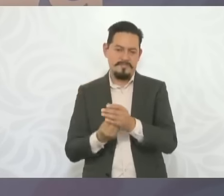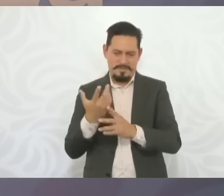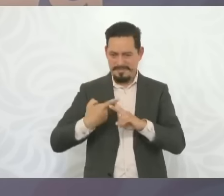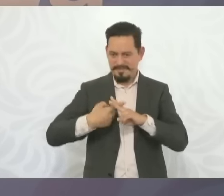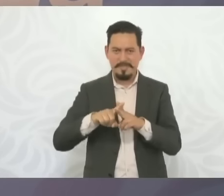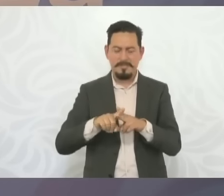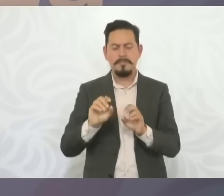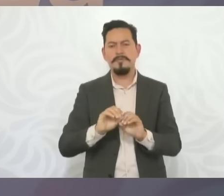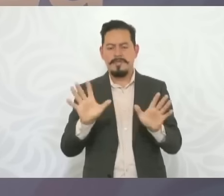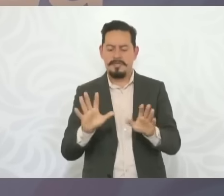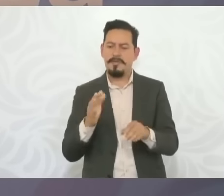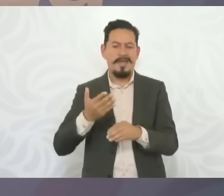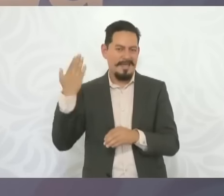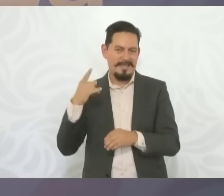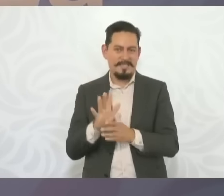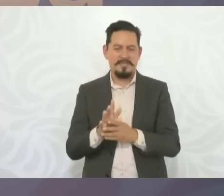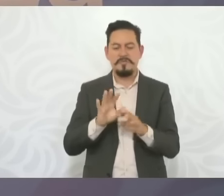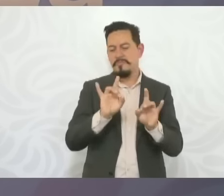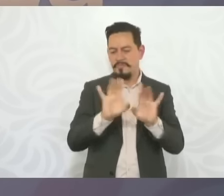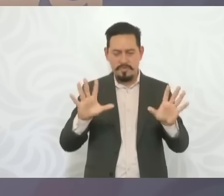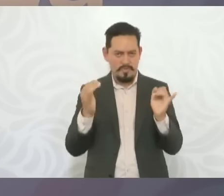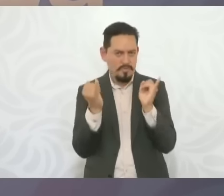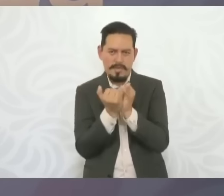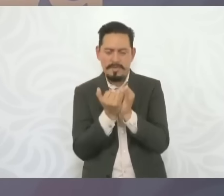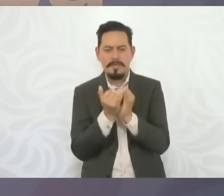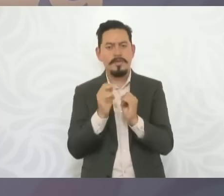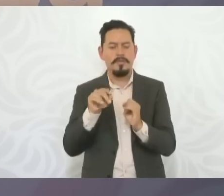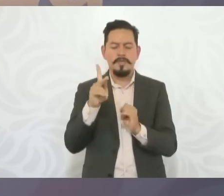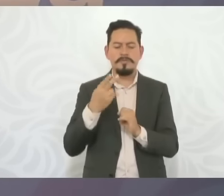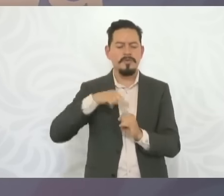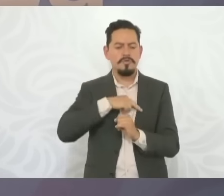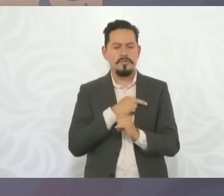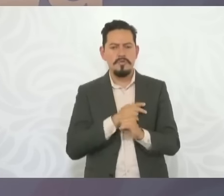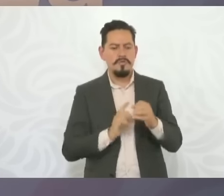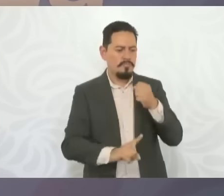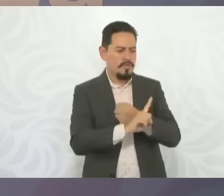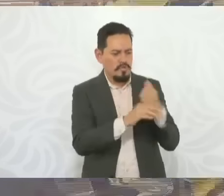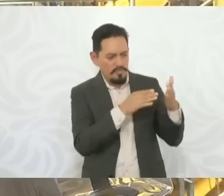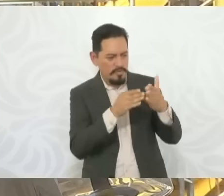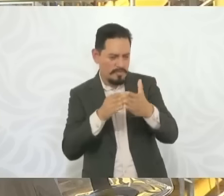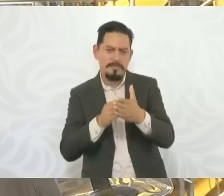nos encontrábamos en la misma situación, si nos enfrentamos también a una necesidad de rescate,